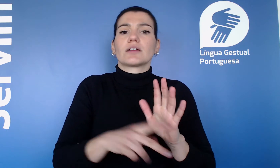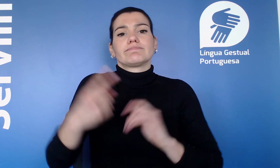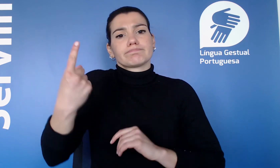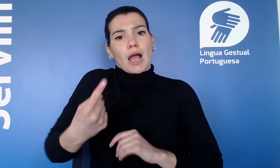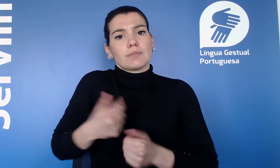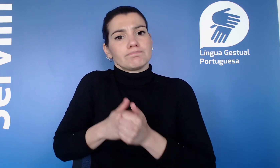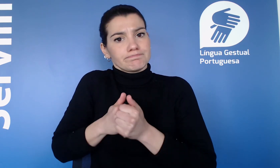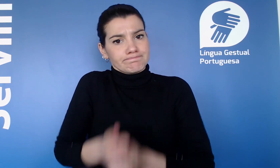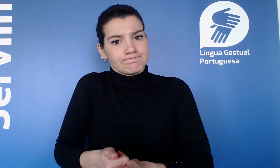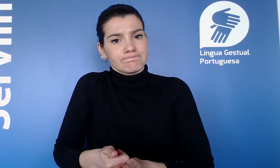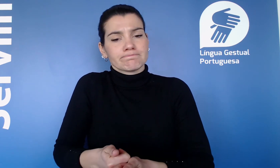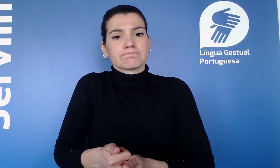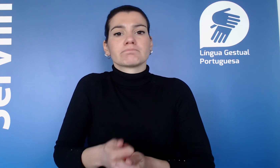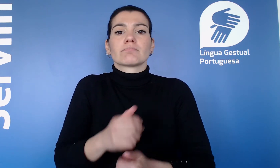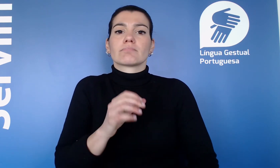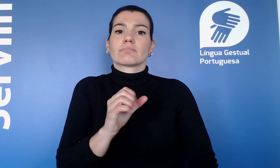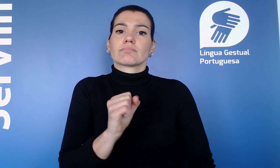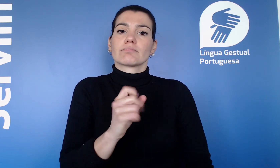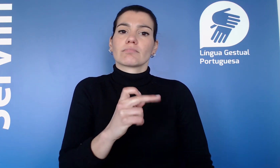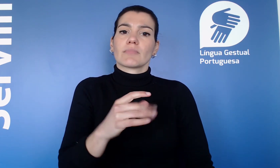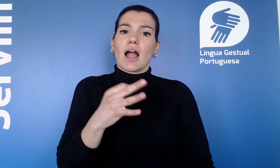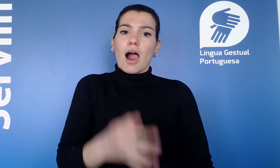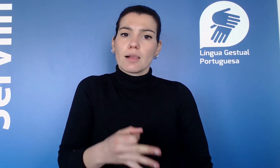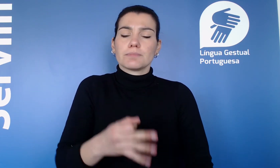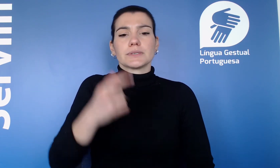Serviin, um serviço de atendimento dedicado à comunidade surda.